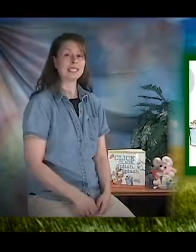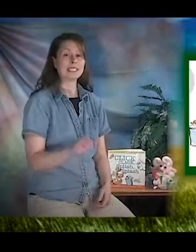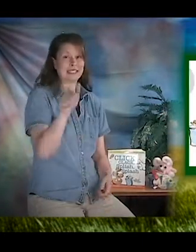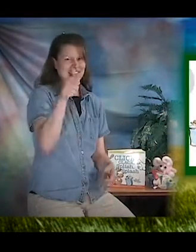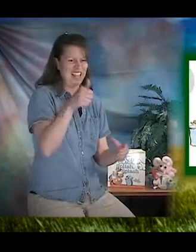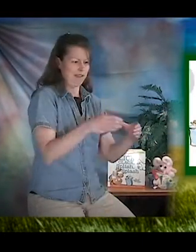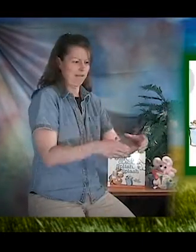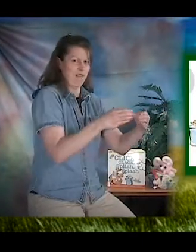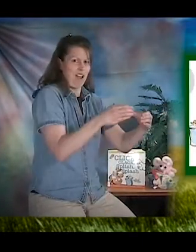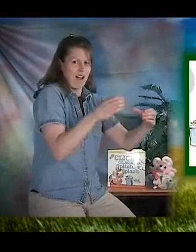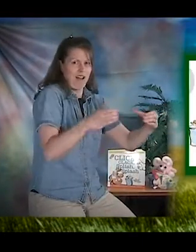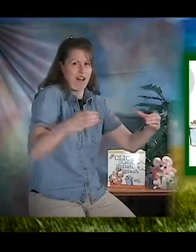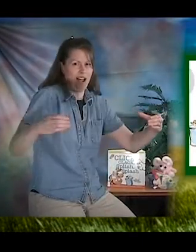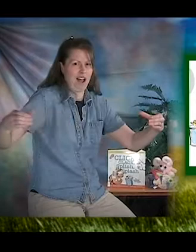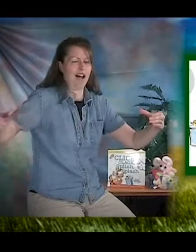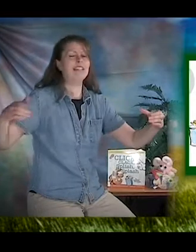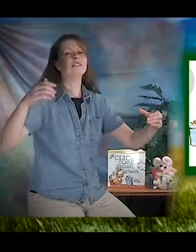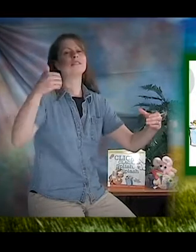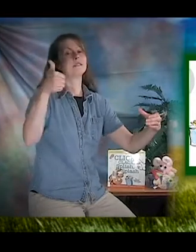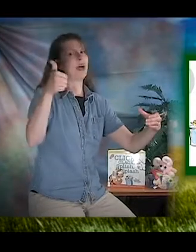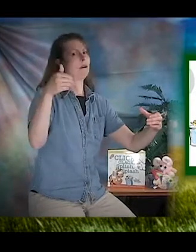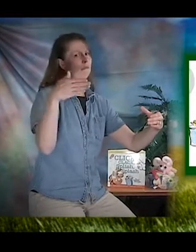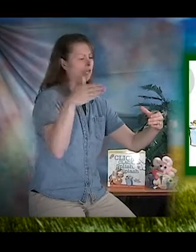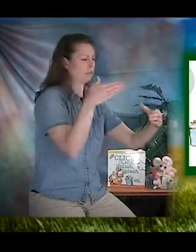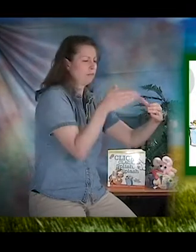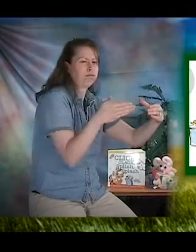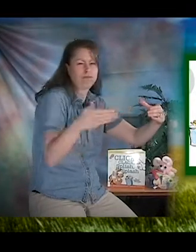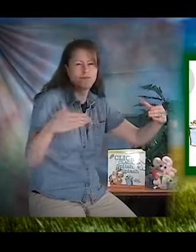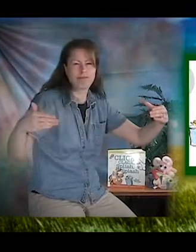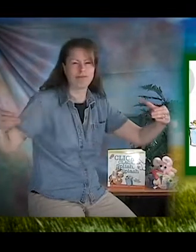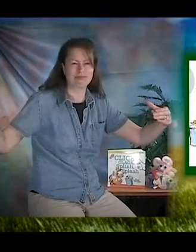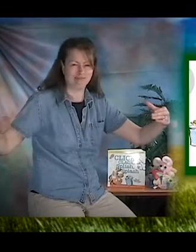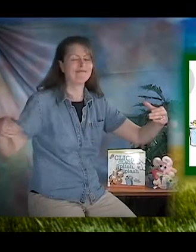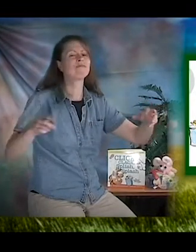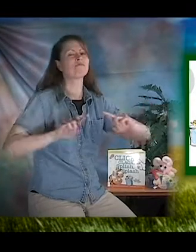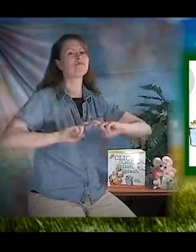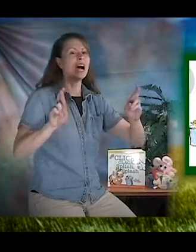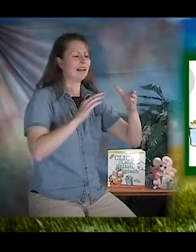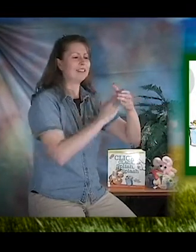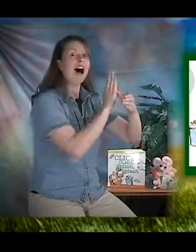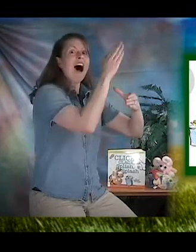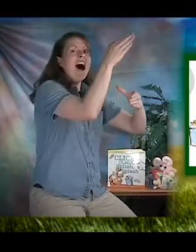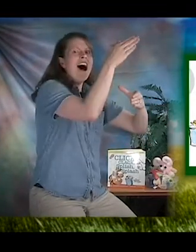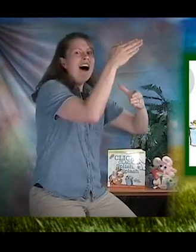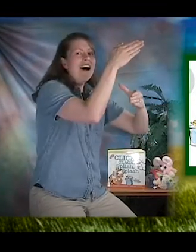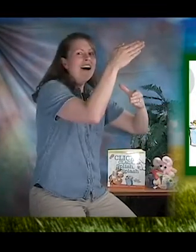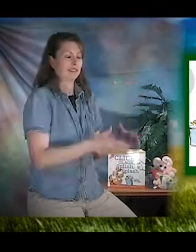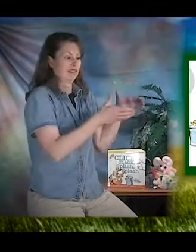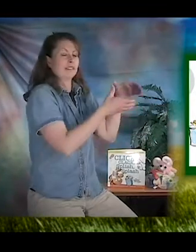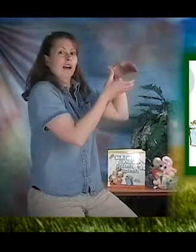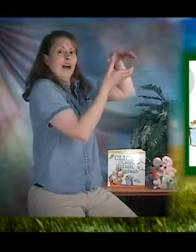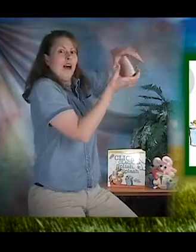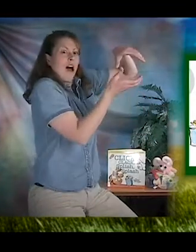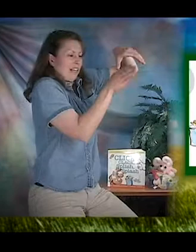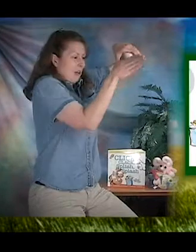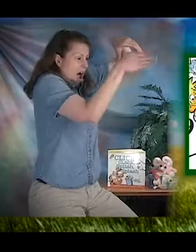Diez cubos alineados en una fila. Diez peces listos para ir.